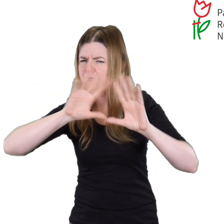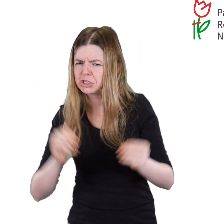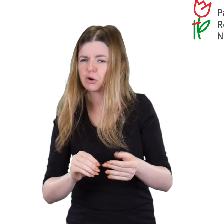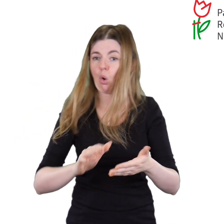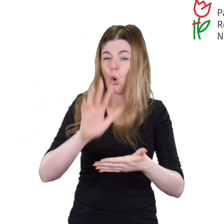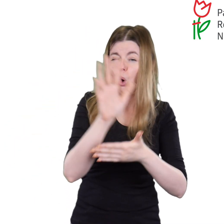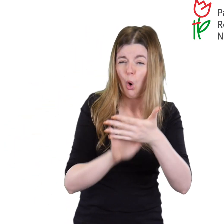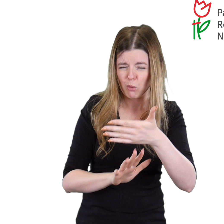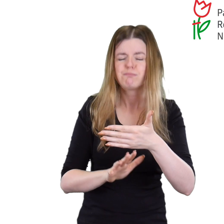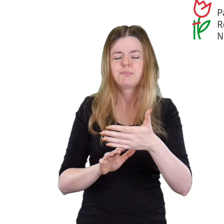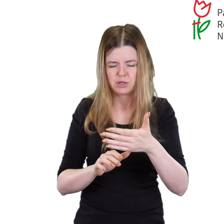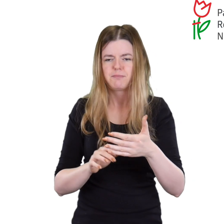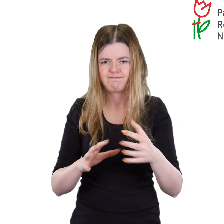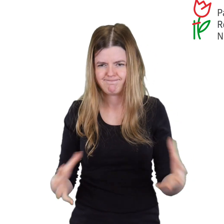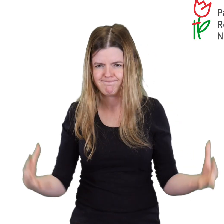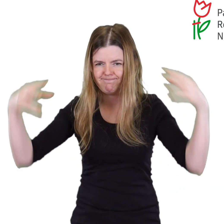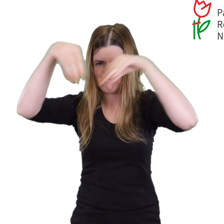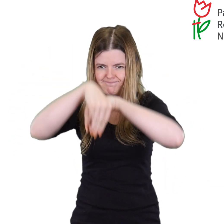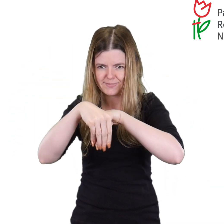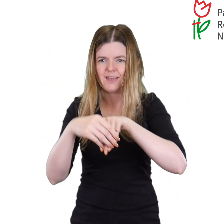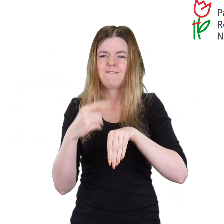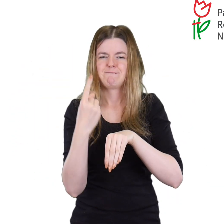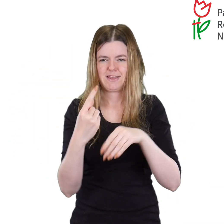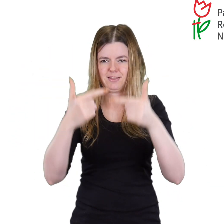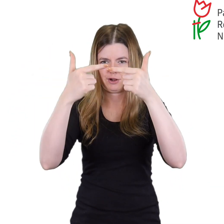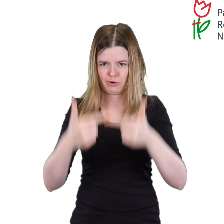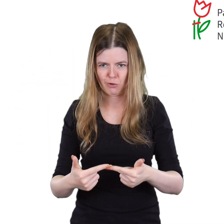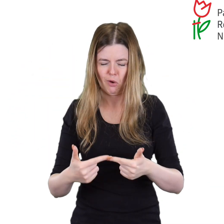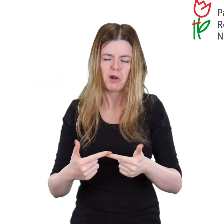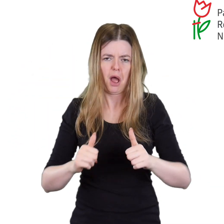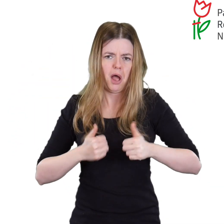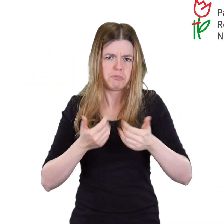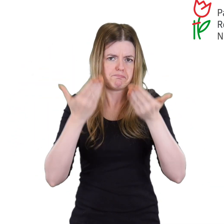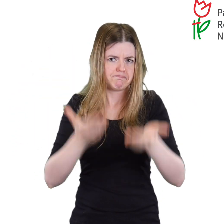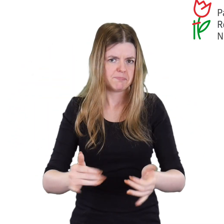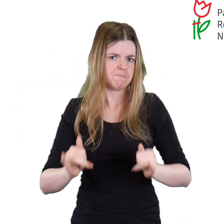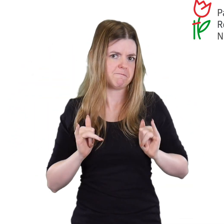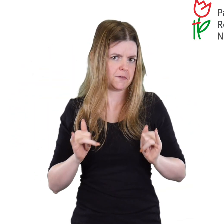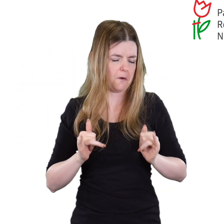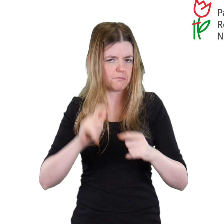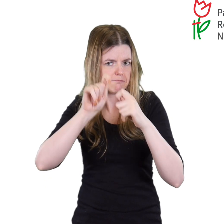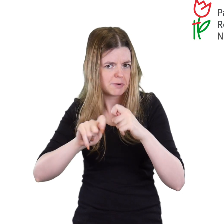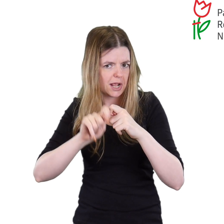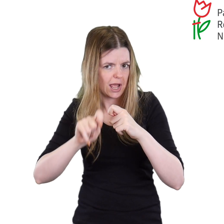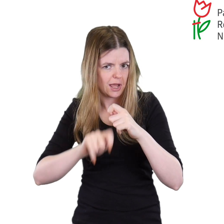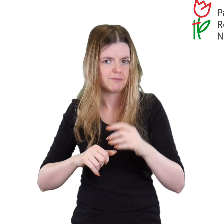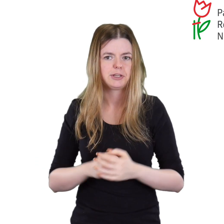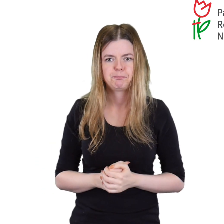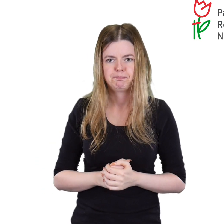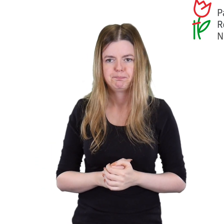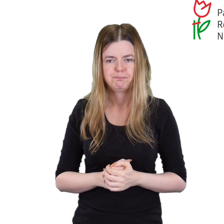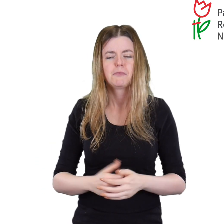Wszystkie opisy, dla Twojej wygody, zgromadziliśmy w jednym miejscu.